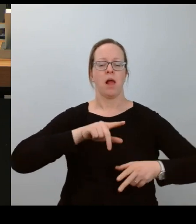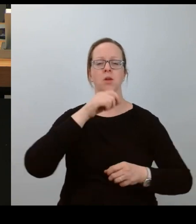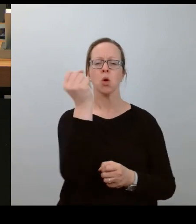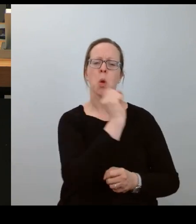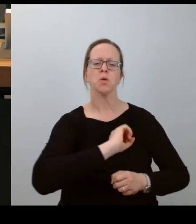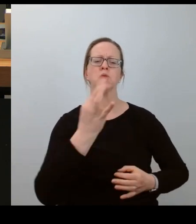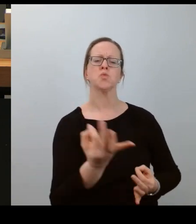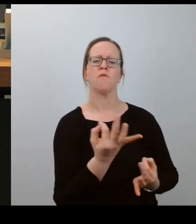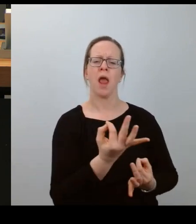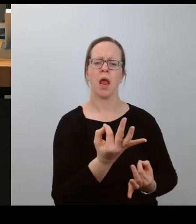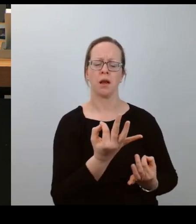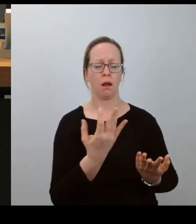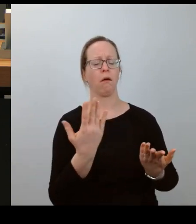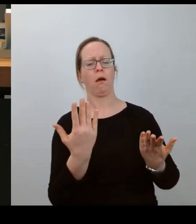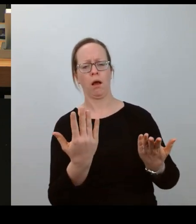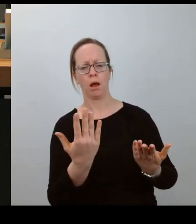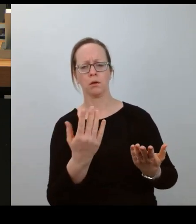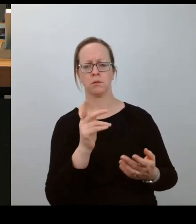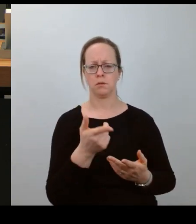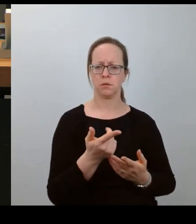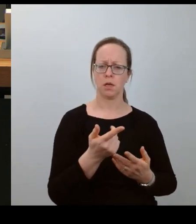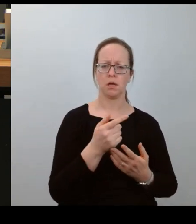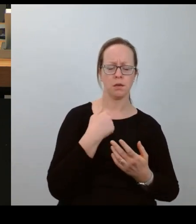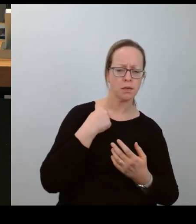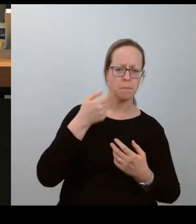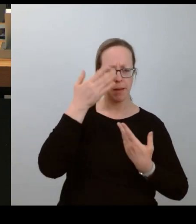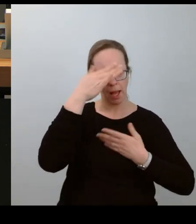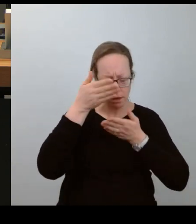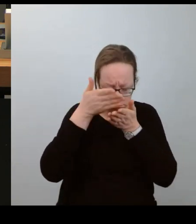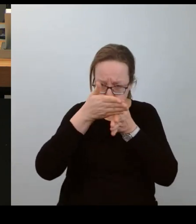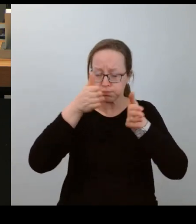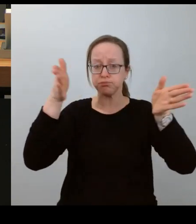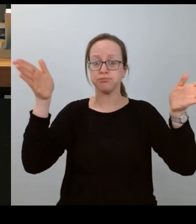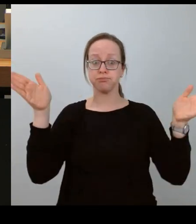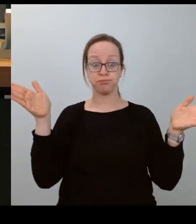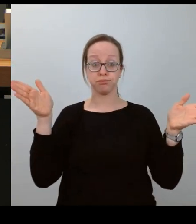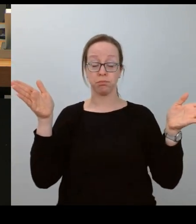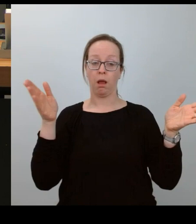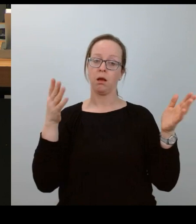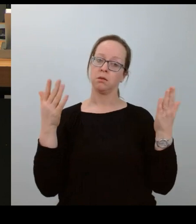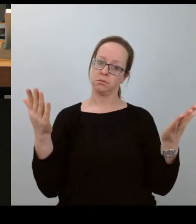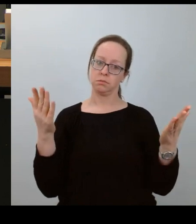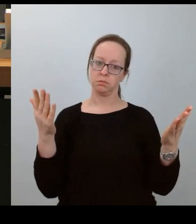sehr viel lieber gewesen und ich glaube, auch die Berliner Gartenfreunde werden sich nicht hinter die Buxbaumhecke führen lassen.